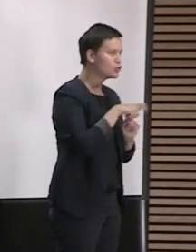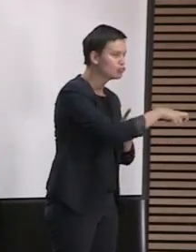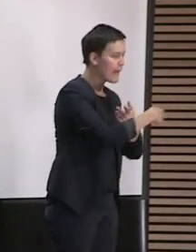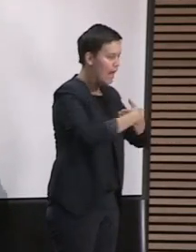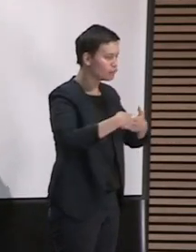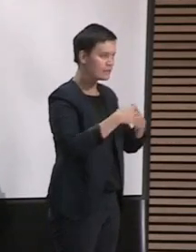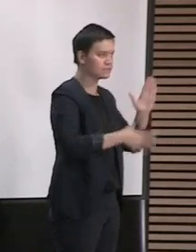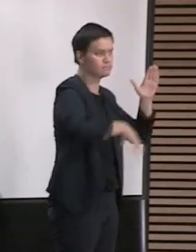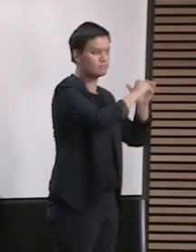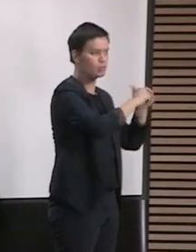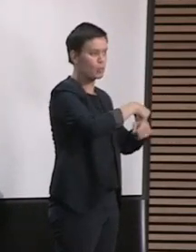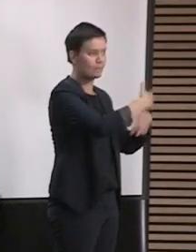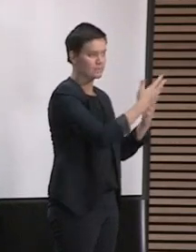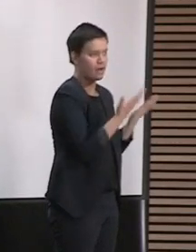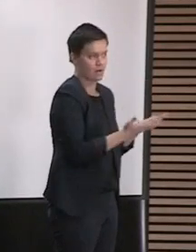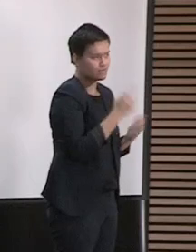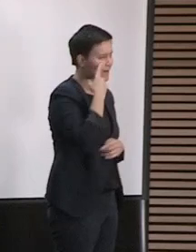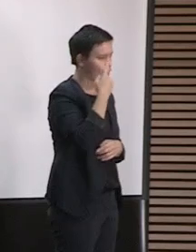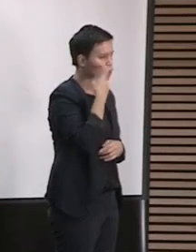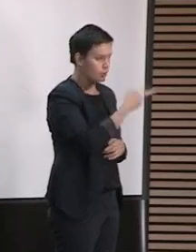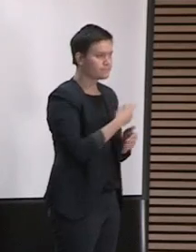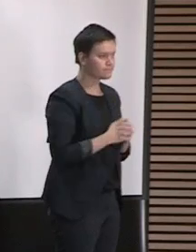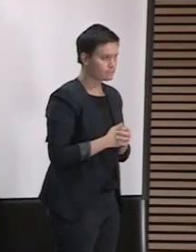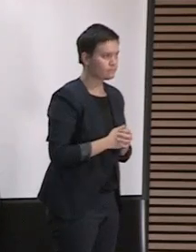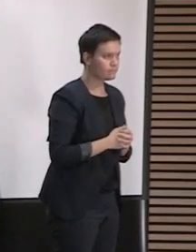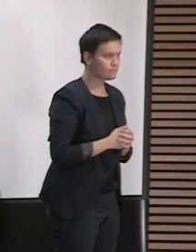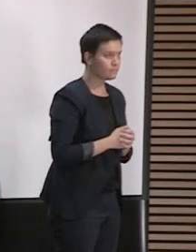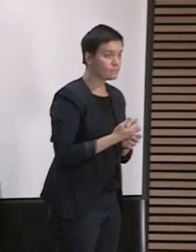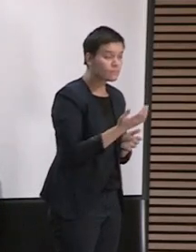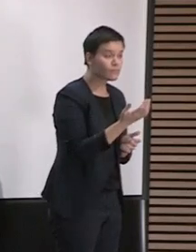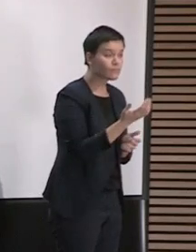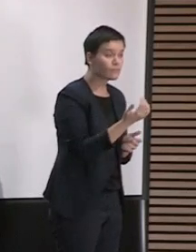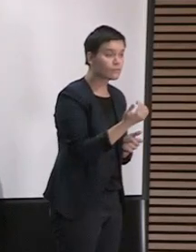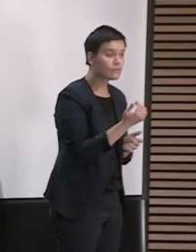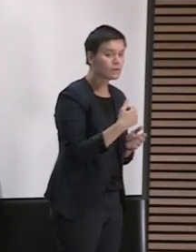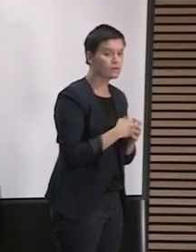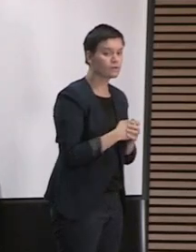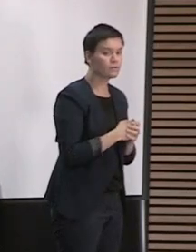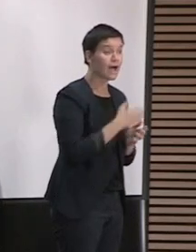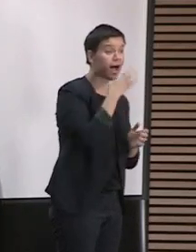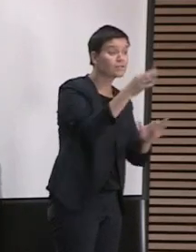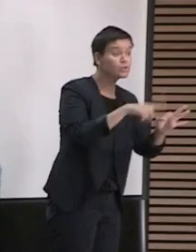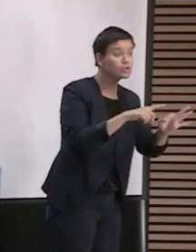o nga tangata ki reira, me te mohio ranei mena ko ratou Kaore e taea, ka hoki mai ano. Ko nga